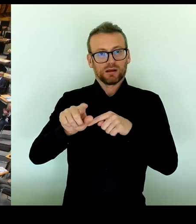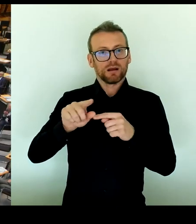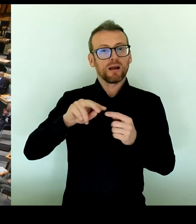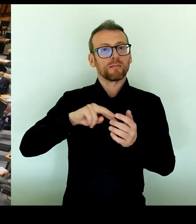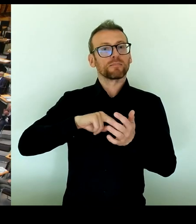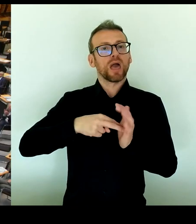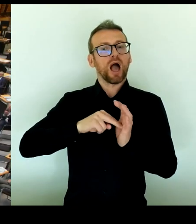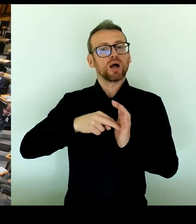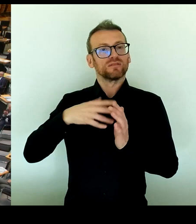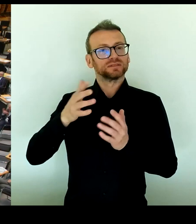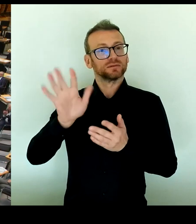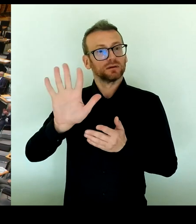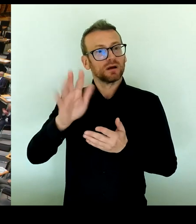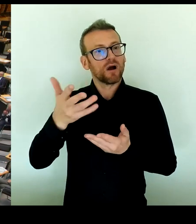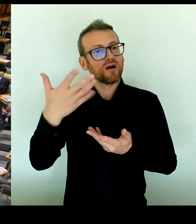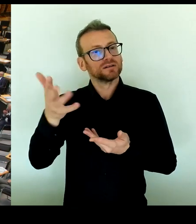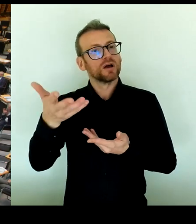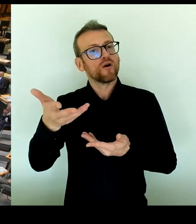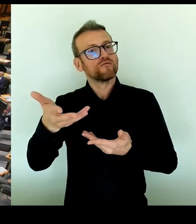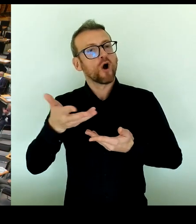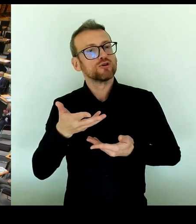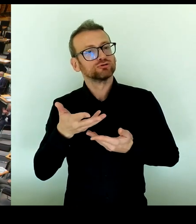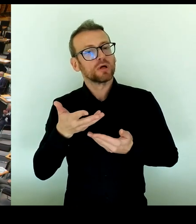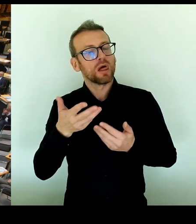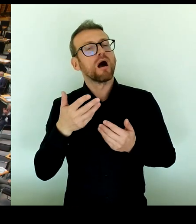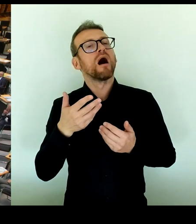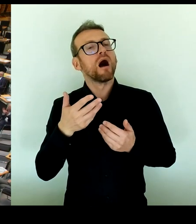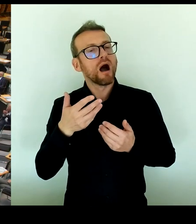Vielen Dank, dann hat der Kollege Kaas Elias die Gelegenheit zur Erwiderung. (Beifall) (Rednerwechsel)